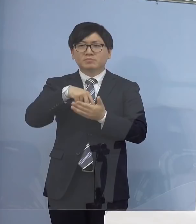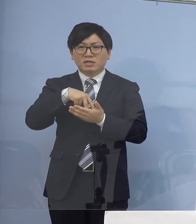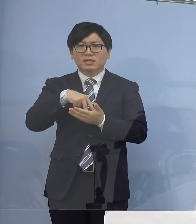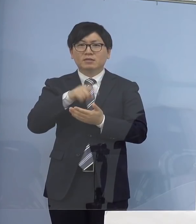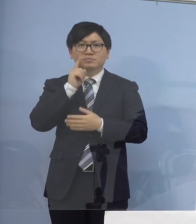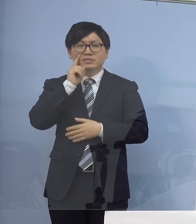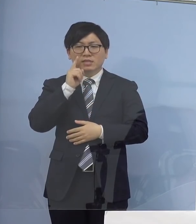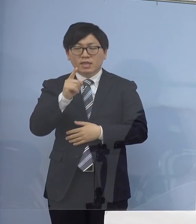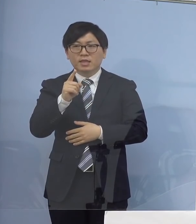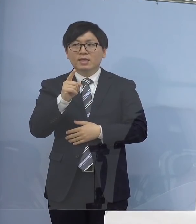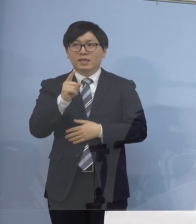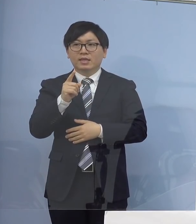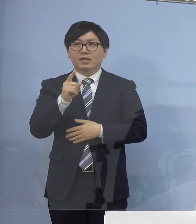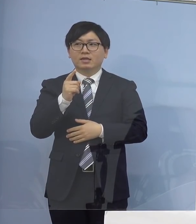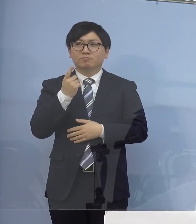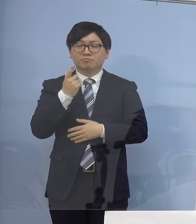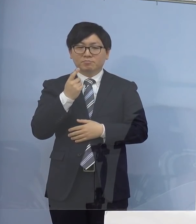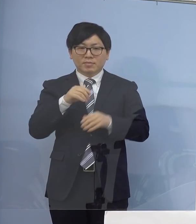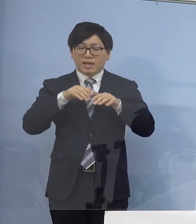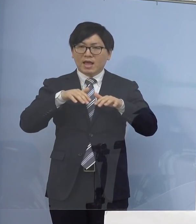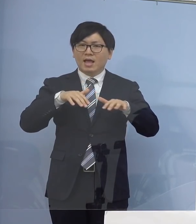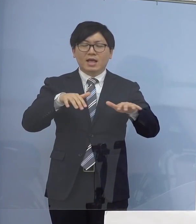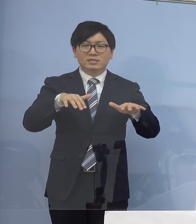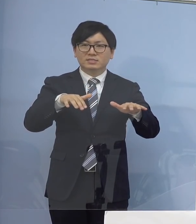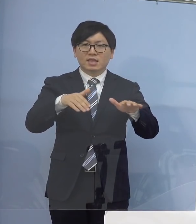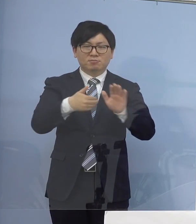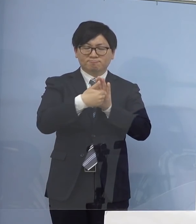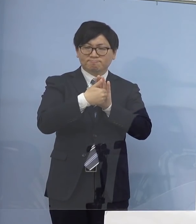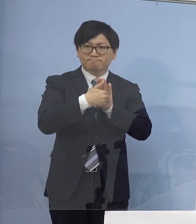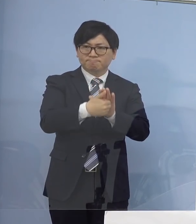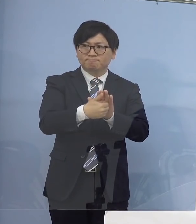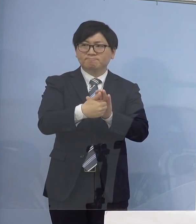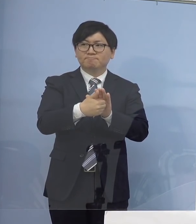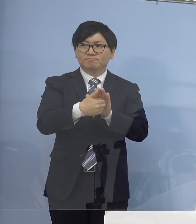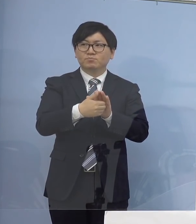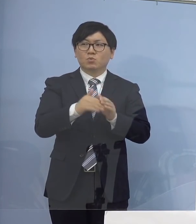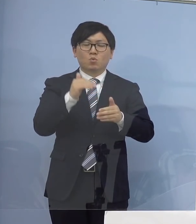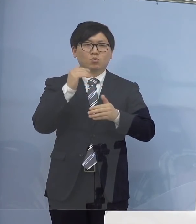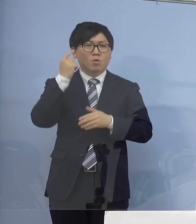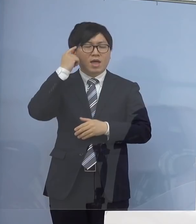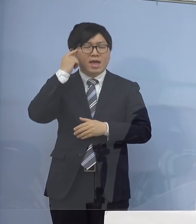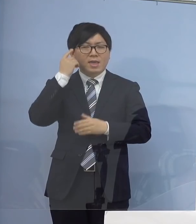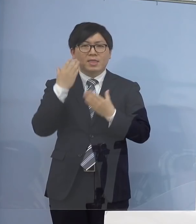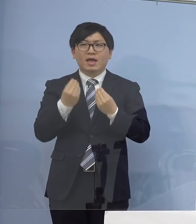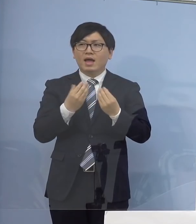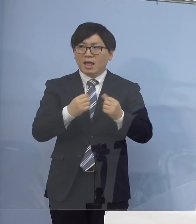そして感染拡大をとにかく広げないといったことを しっかりと考えて行う